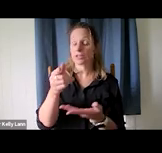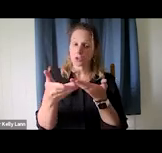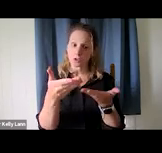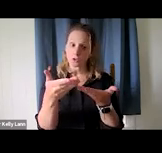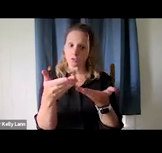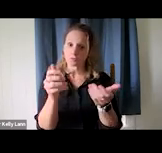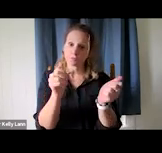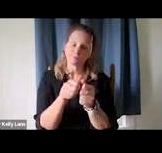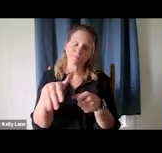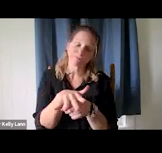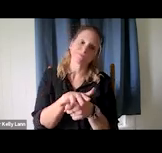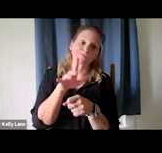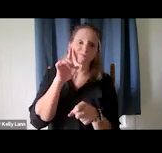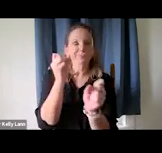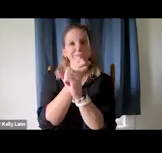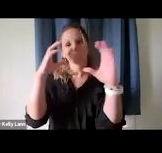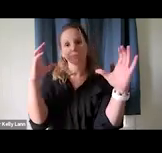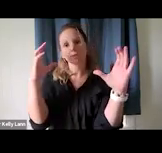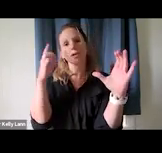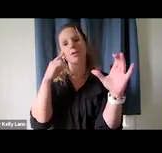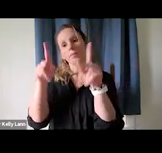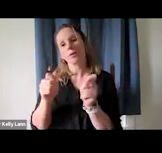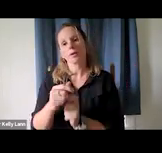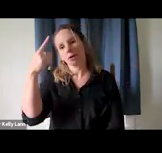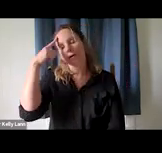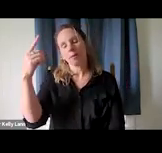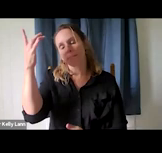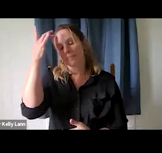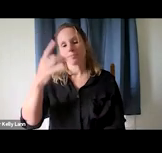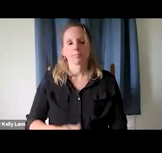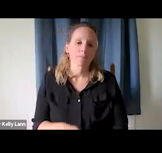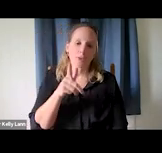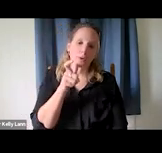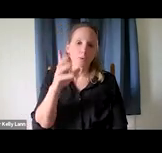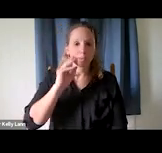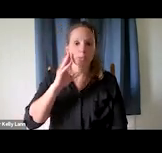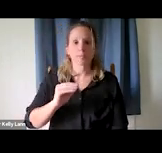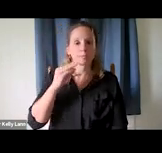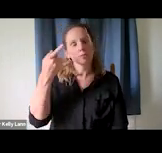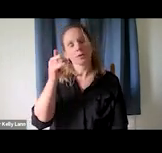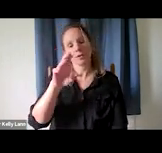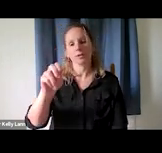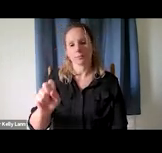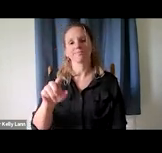una imagen completa de una persona con una enfermedad mental que está experimentando la falta de vivienda puede resultar difícil.